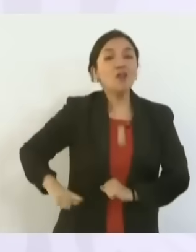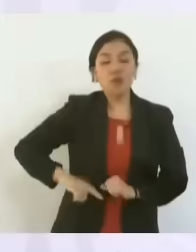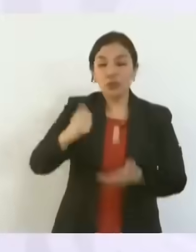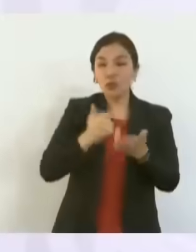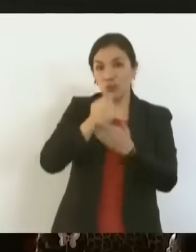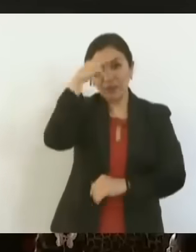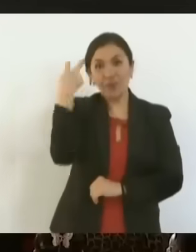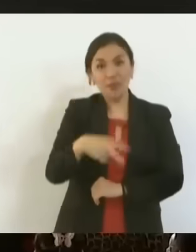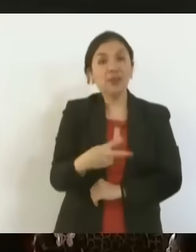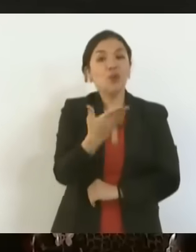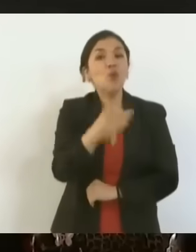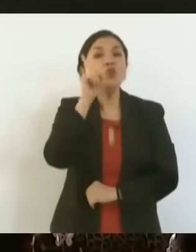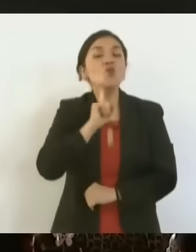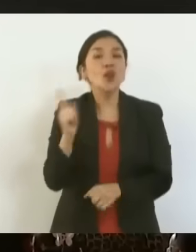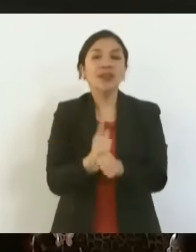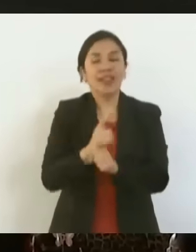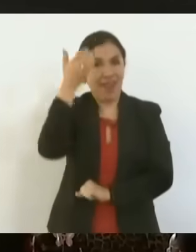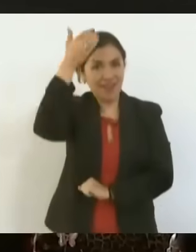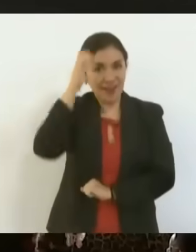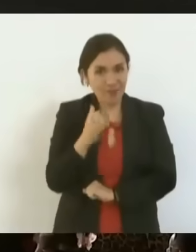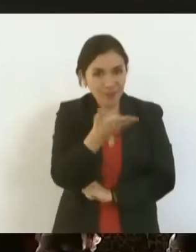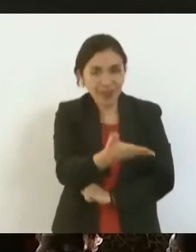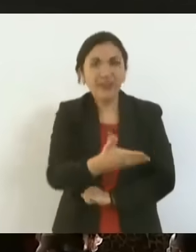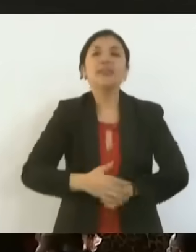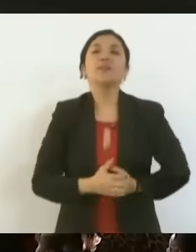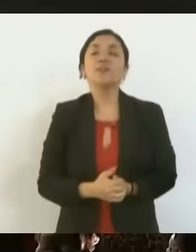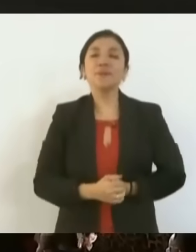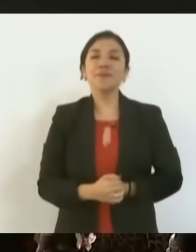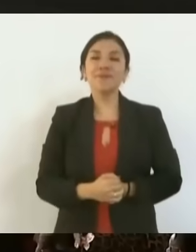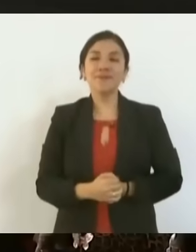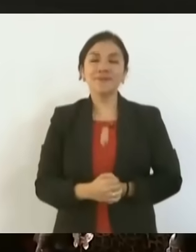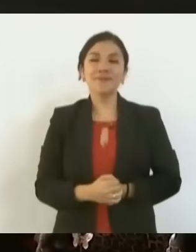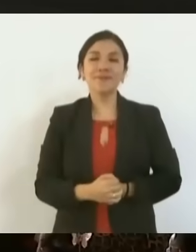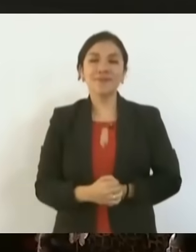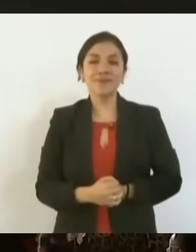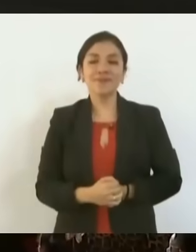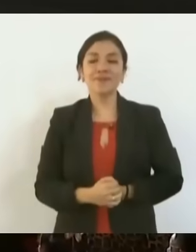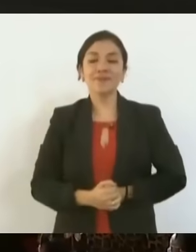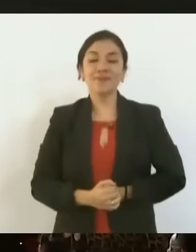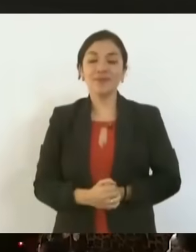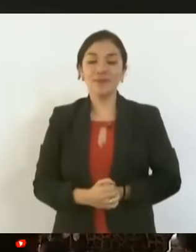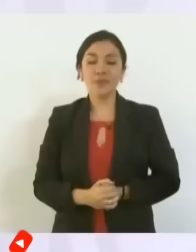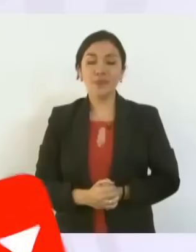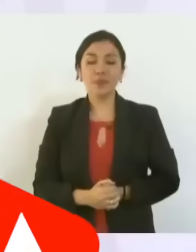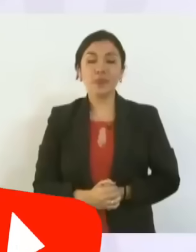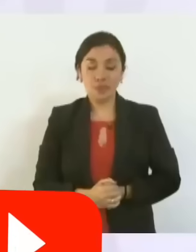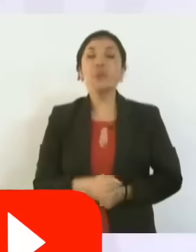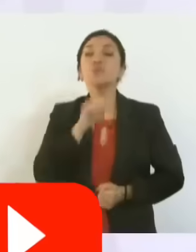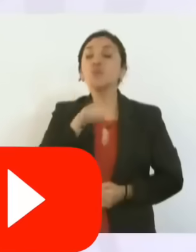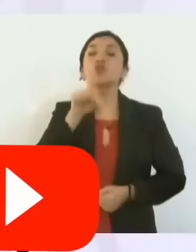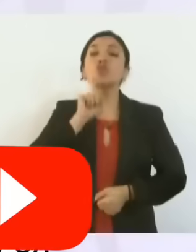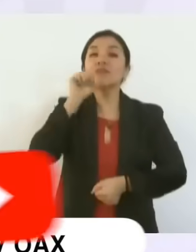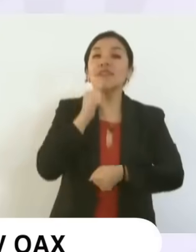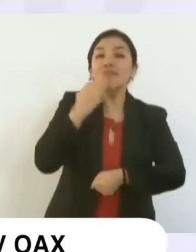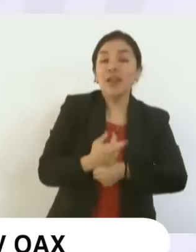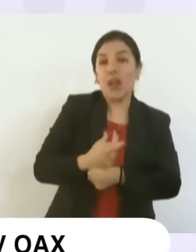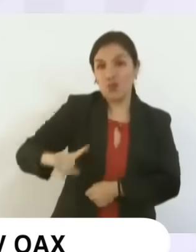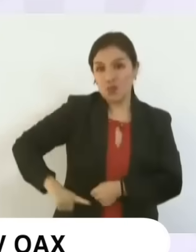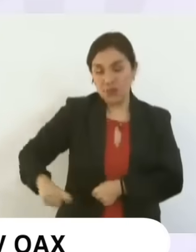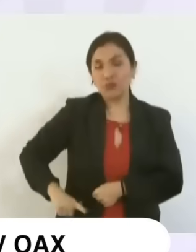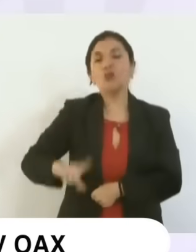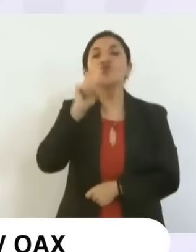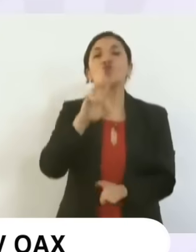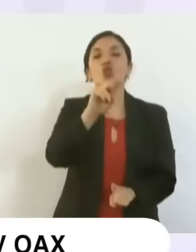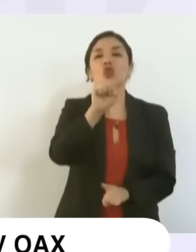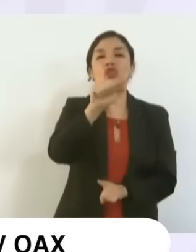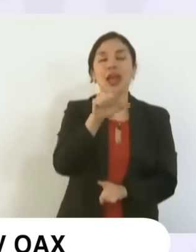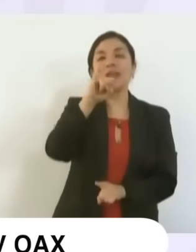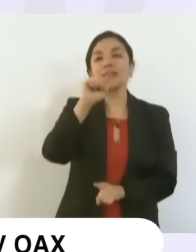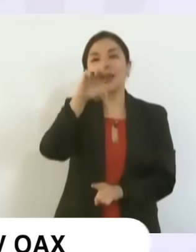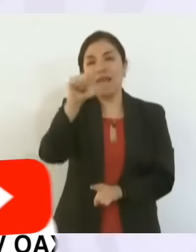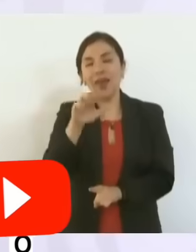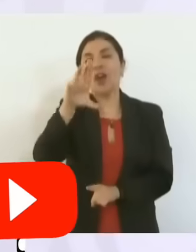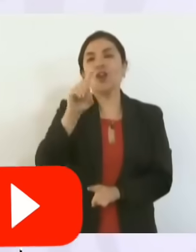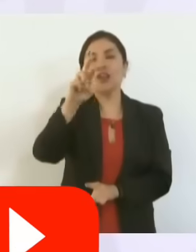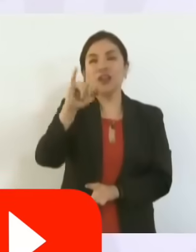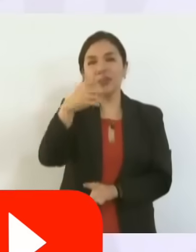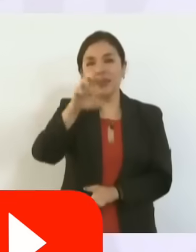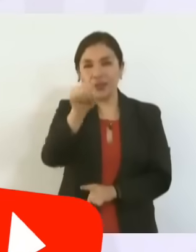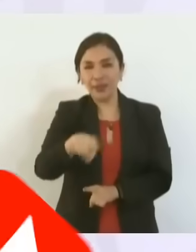de México, Clara Brugada Molina, [Aplausos] a la secretaria de Gobernación, Rosa Isela Rodríguez,